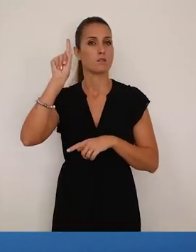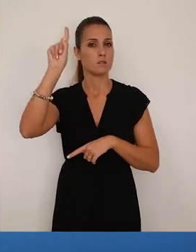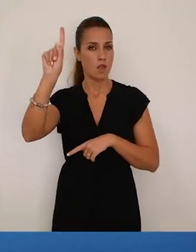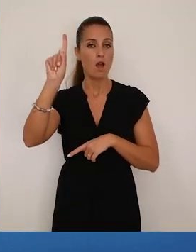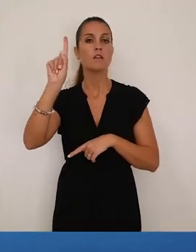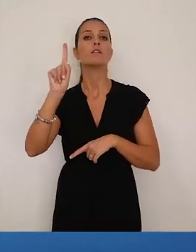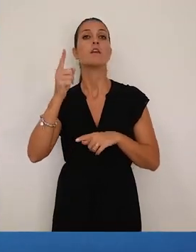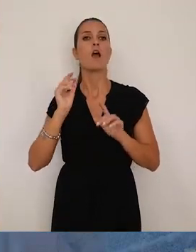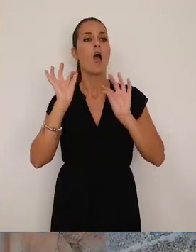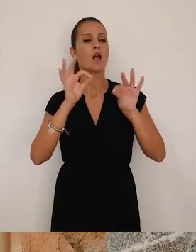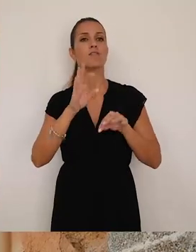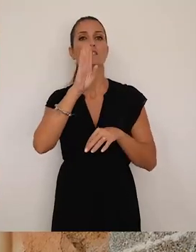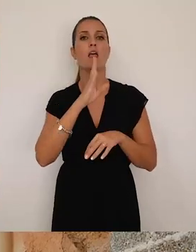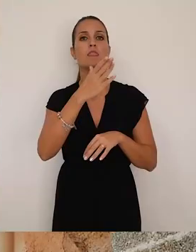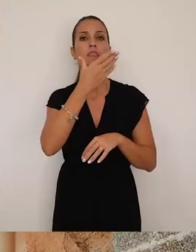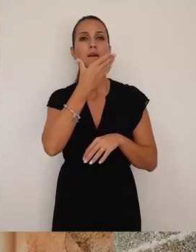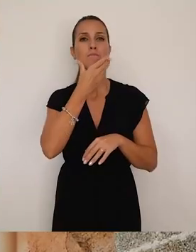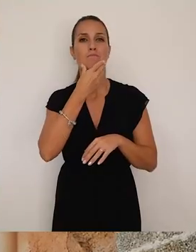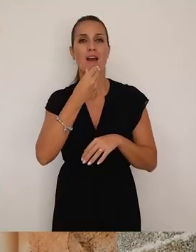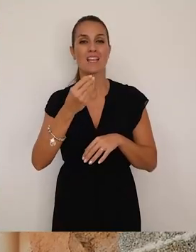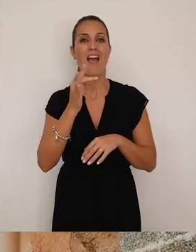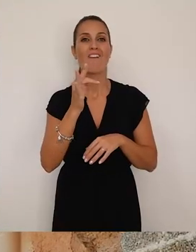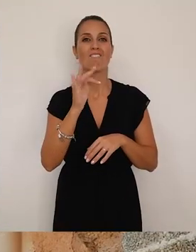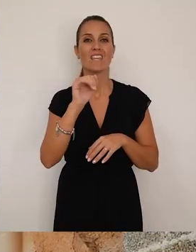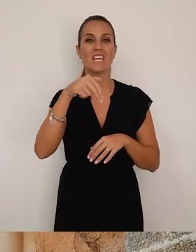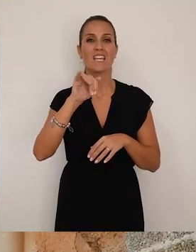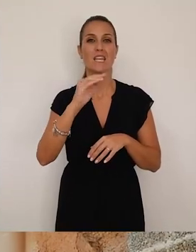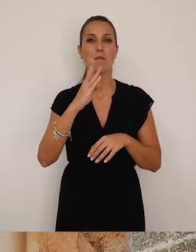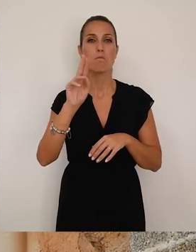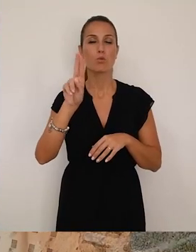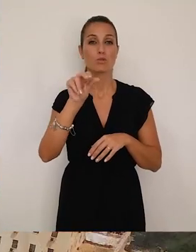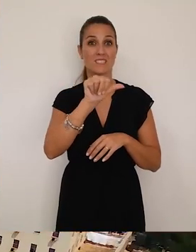e richiamando ai piedi dell’altare di Santa Maria de Finibus Terrae migliaia di pellegrini